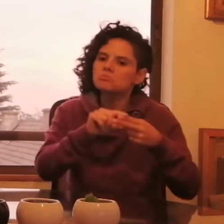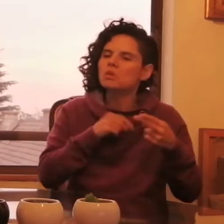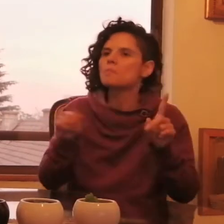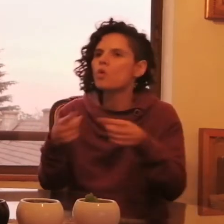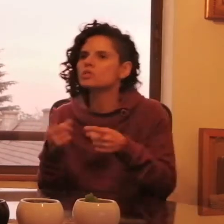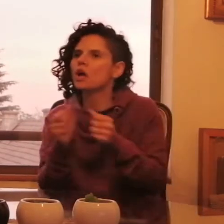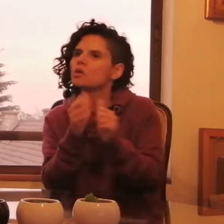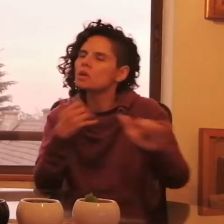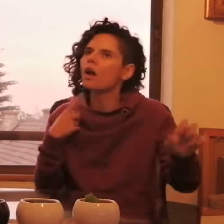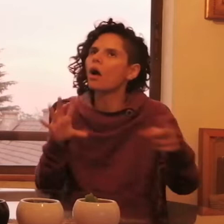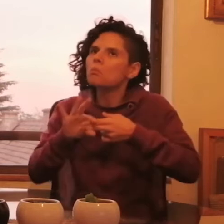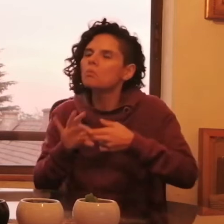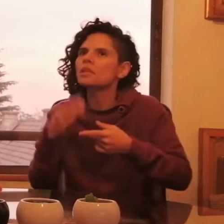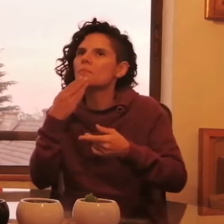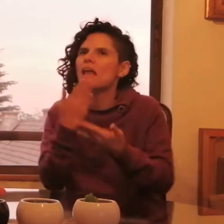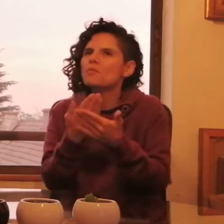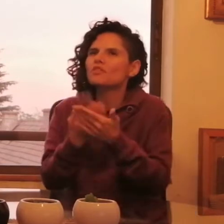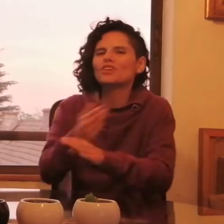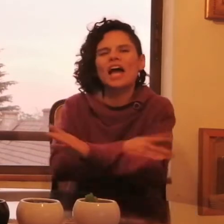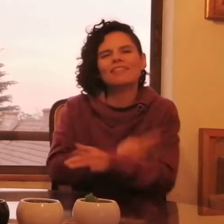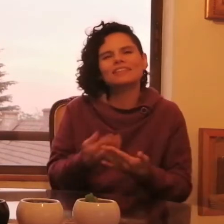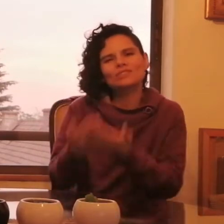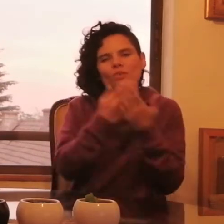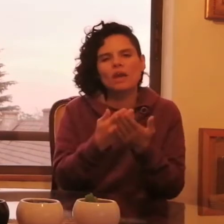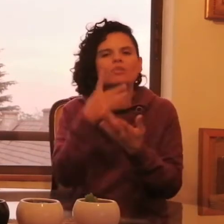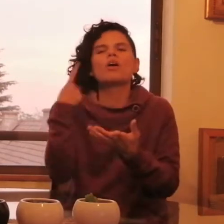así aprovecho también lo que estudié antes que si no es como botarlo no quería